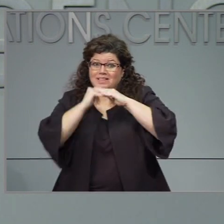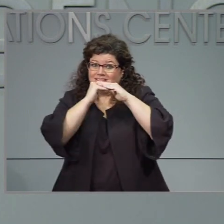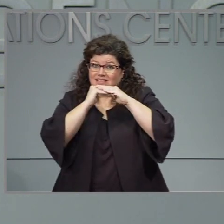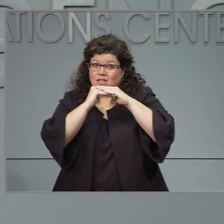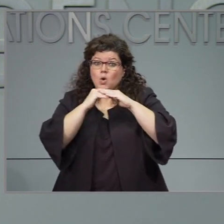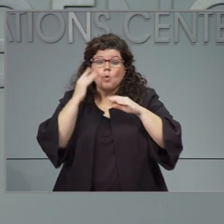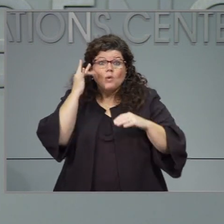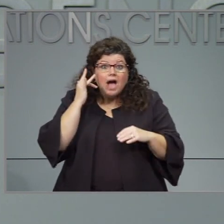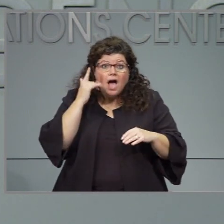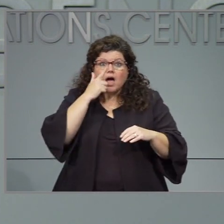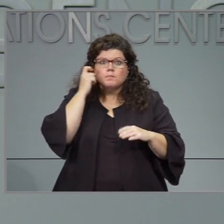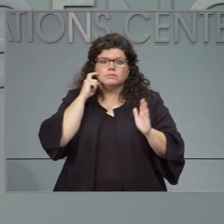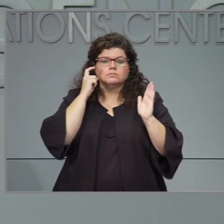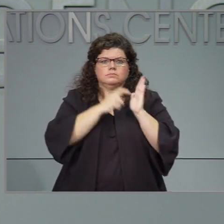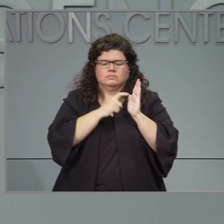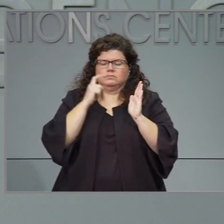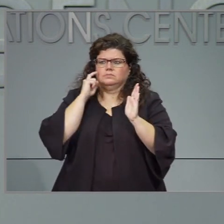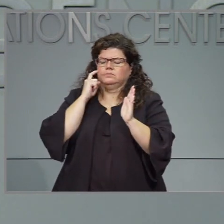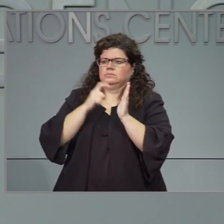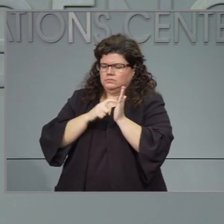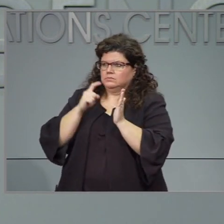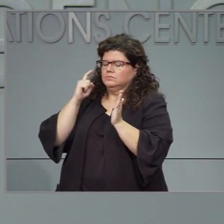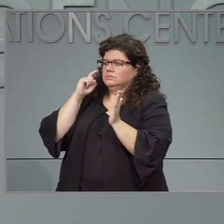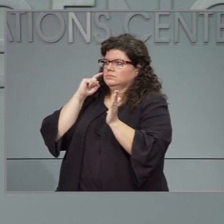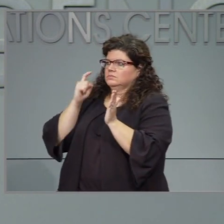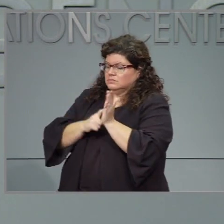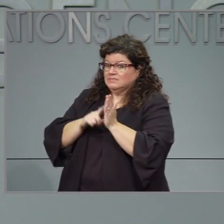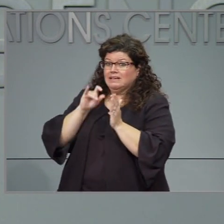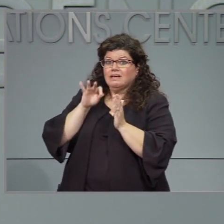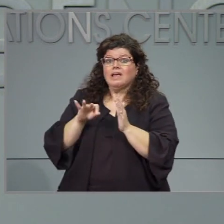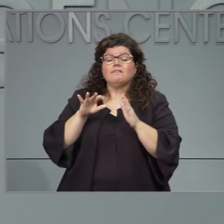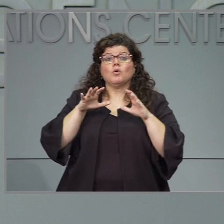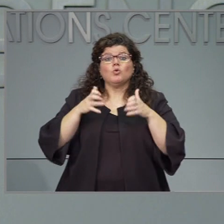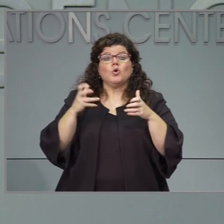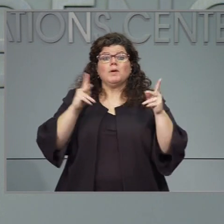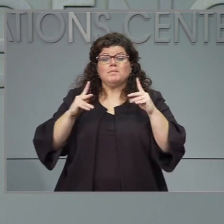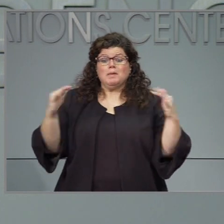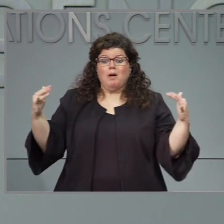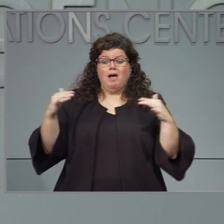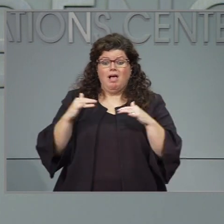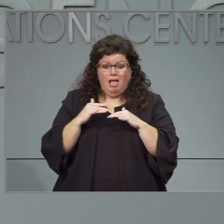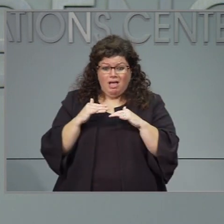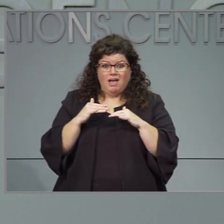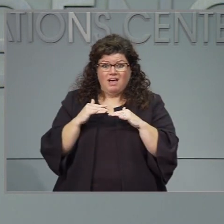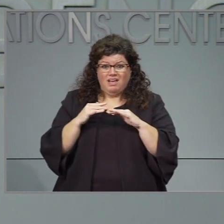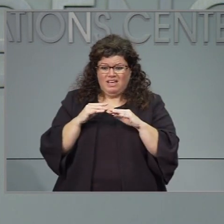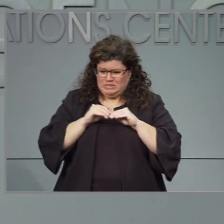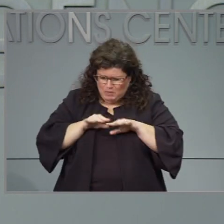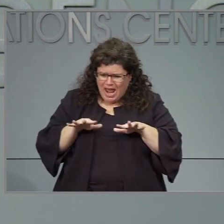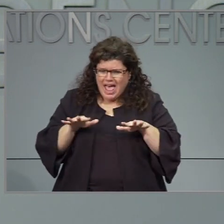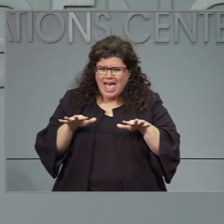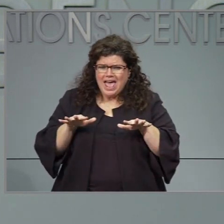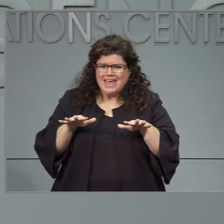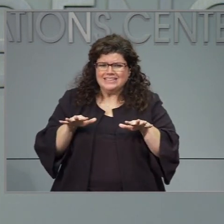más de cincuenta, porque una tras otras, de es hemos visto que este virus se propaga cuando la gente se reúne.